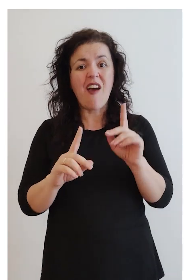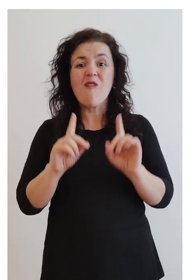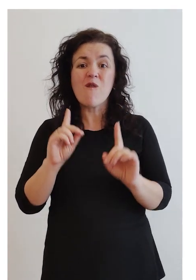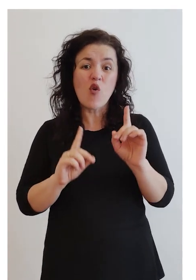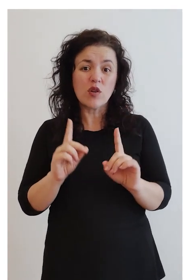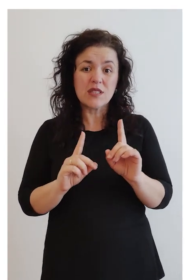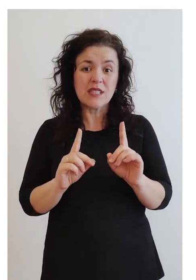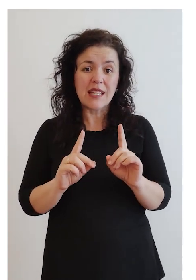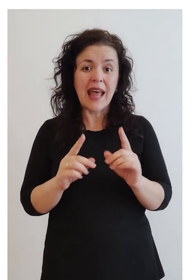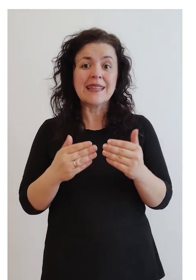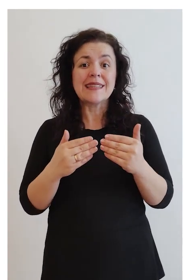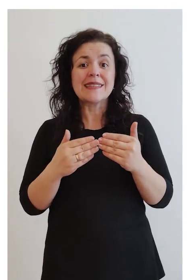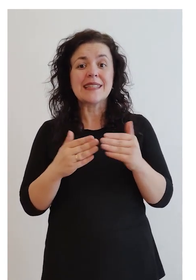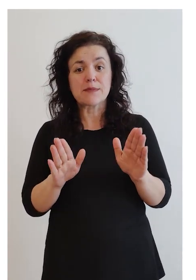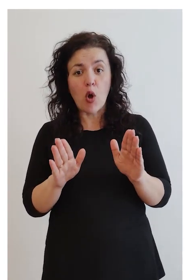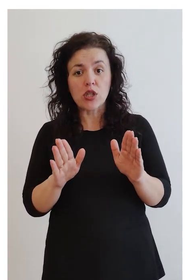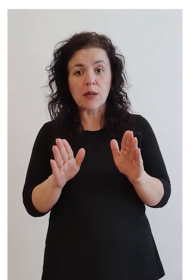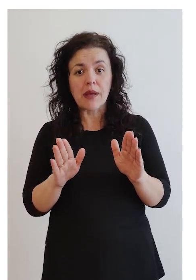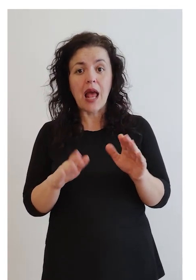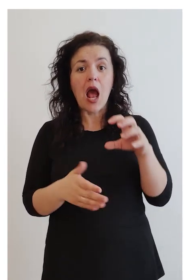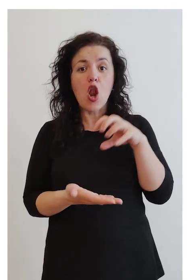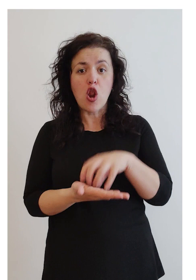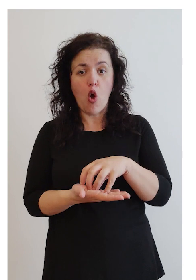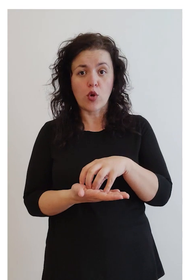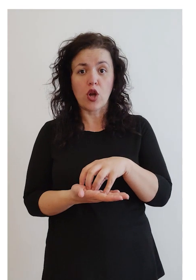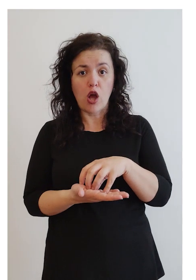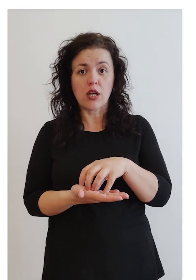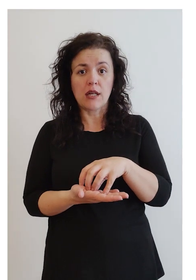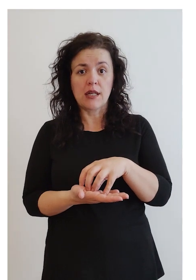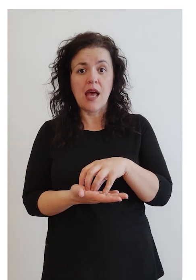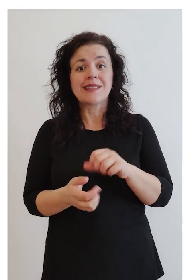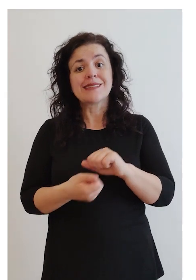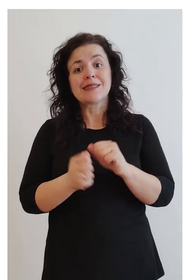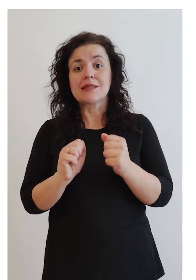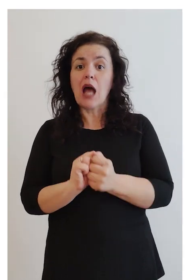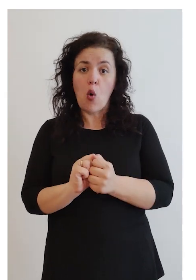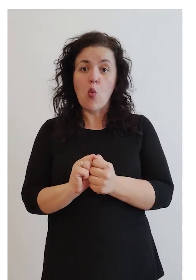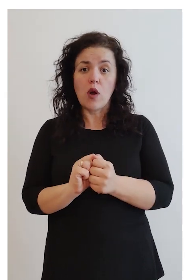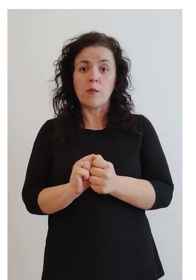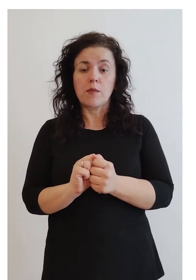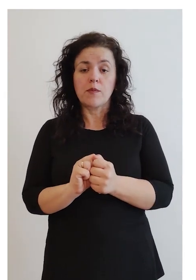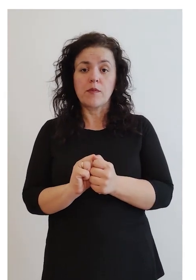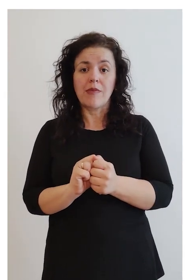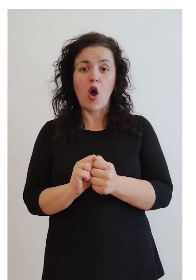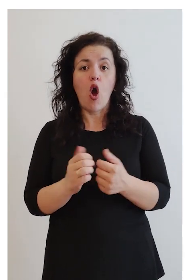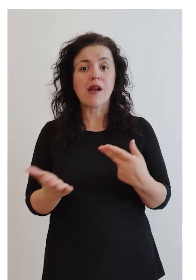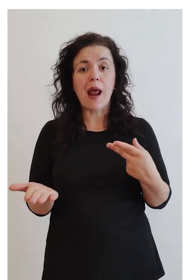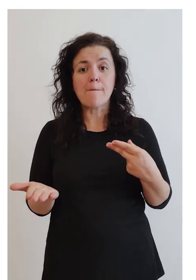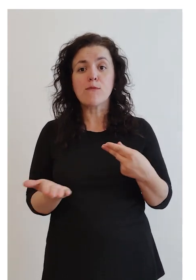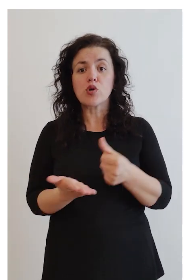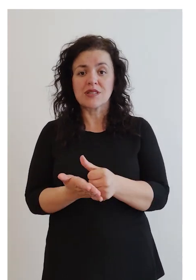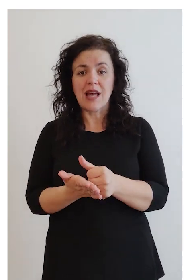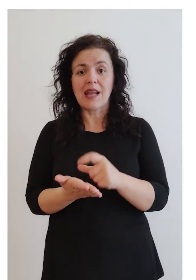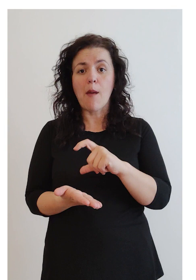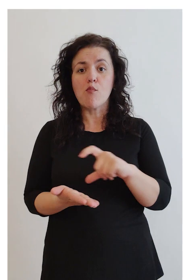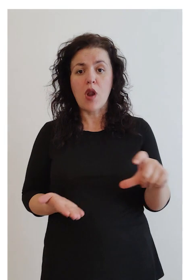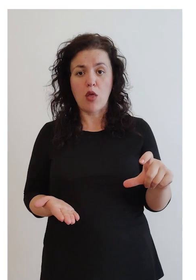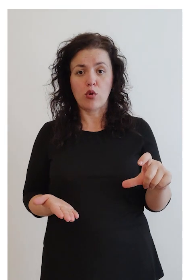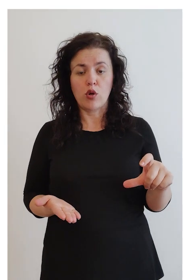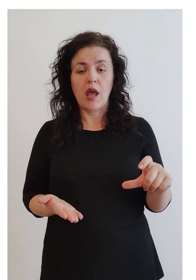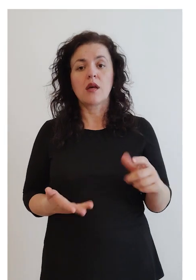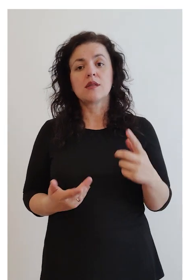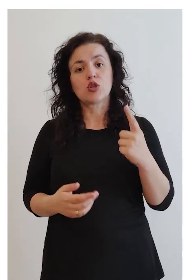Sau o rambursare a biletului, precum și un zbor dus întors la punctul de plecare, dacă este cazul.